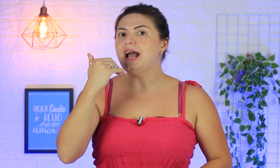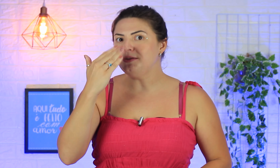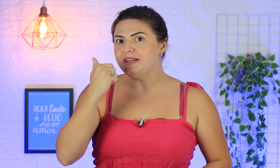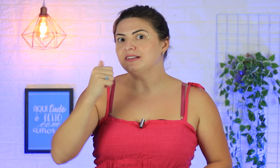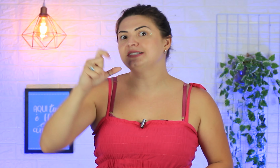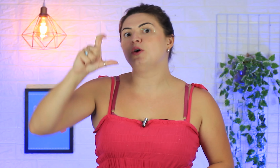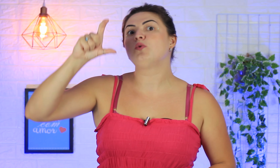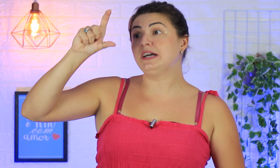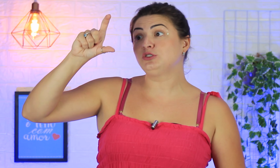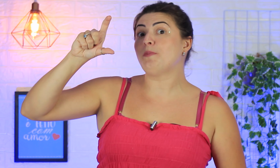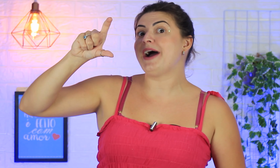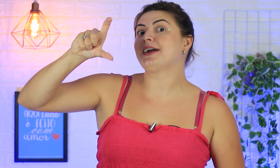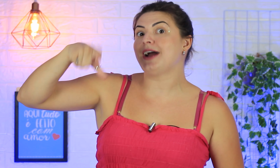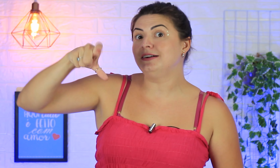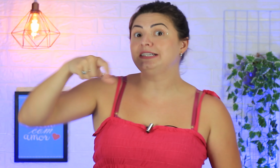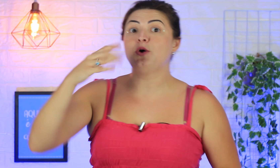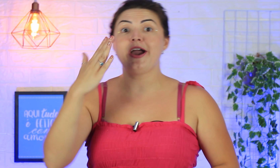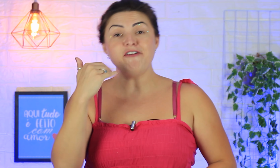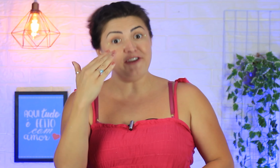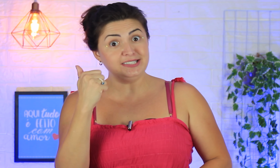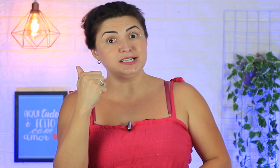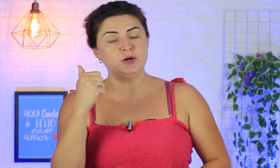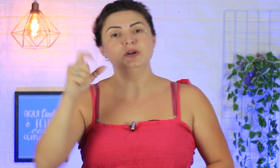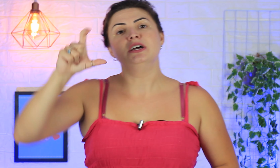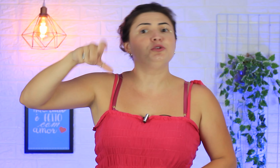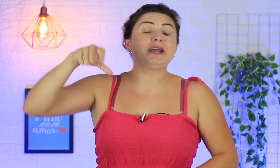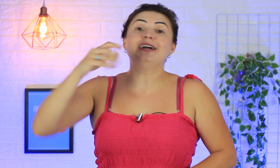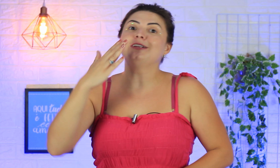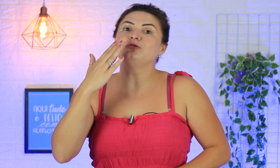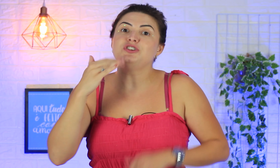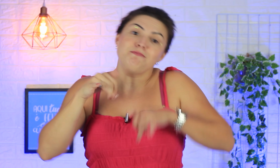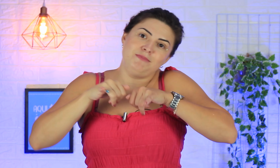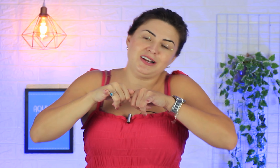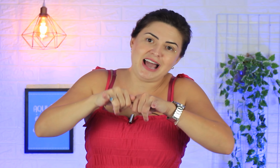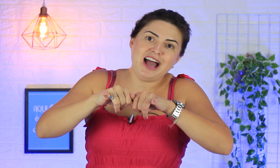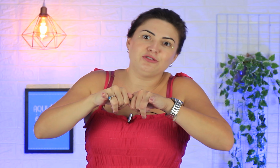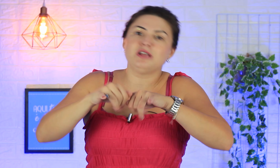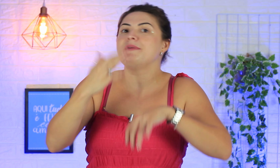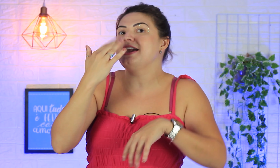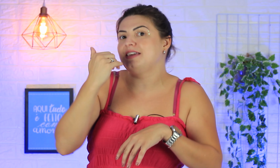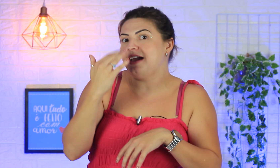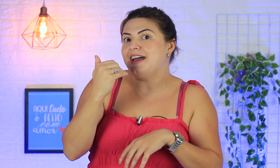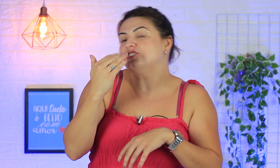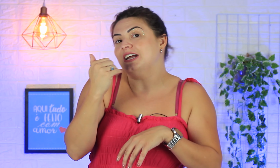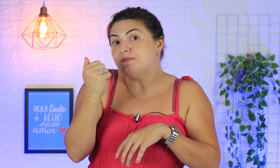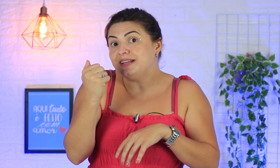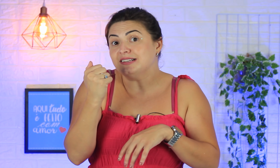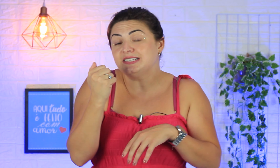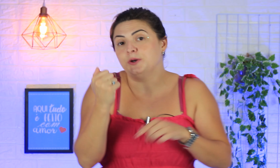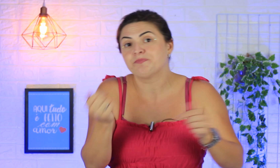alimentação tanto para cartão refeição quanto para cartão de mercado também que é de alimentação